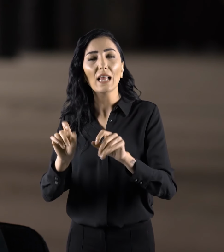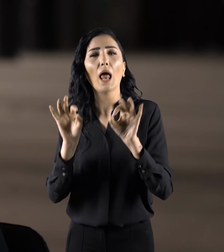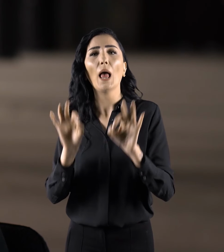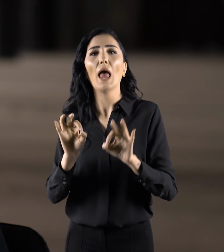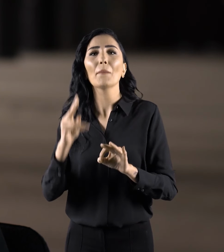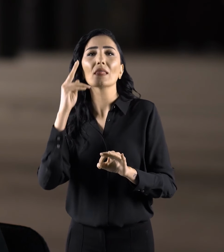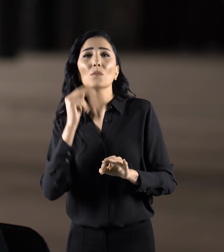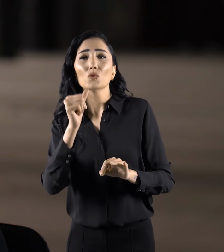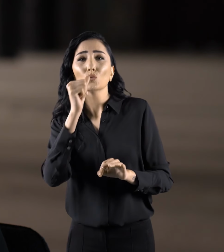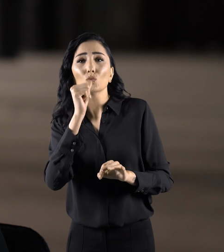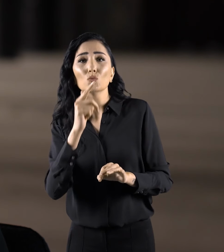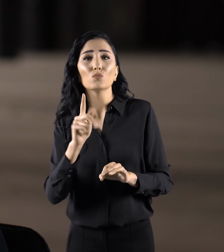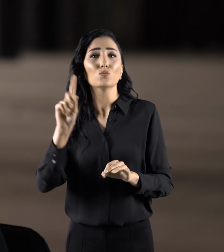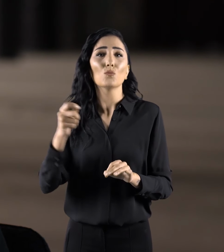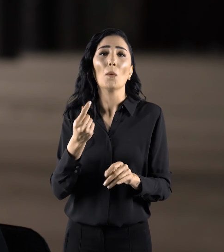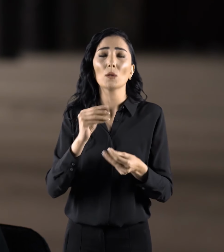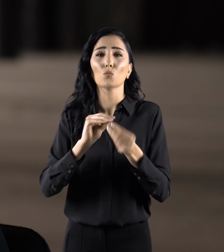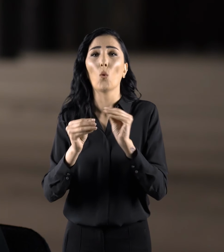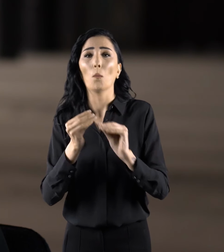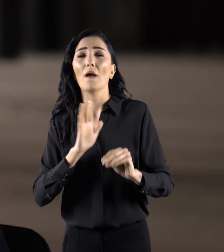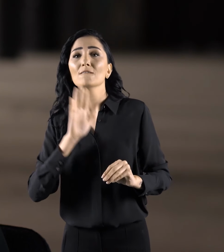insanlar temiz suya erişimde sıkıntı yaşarlar.